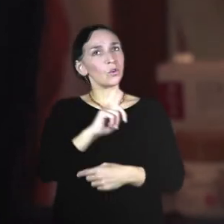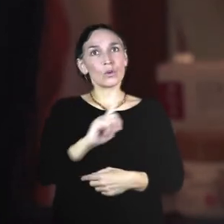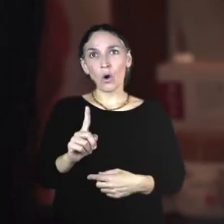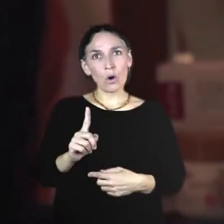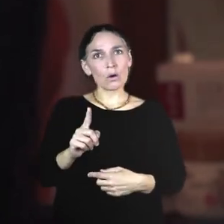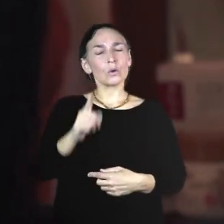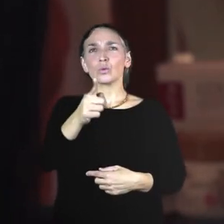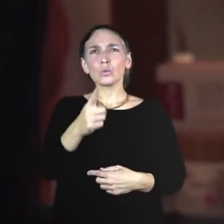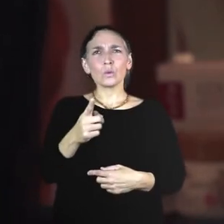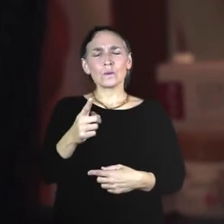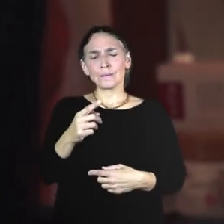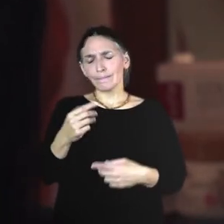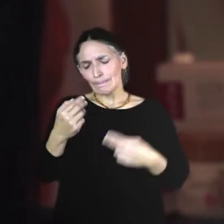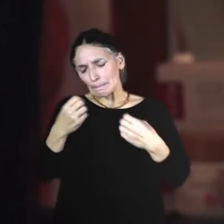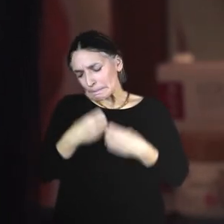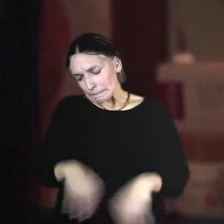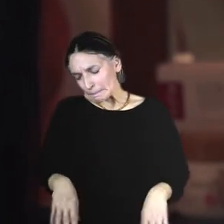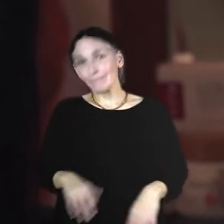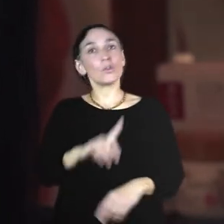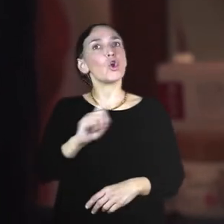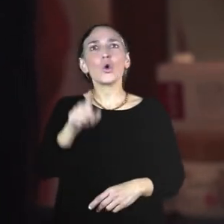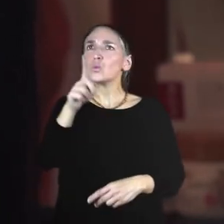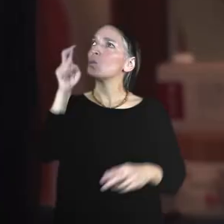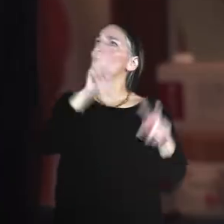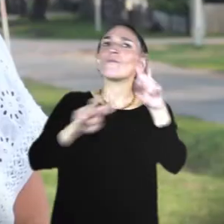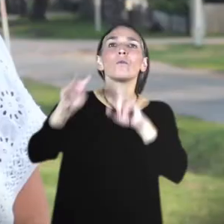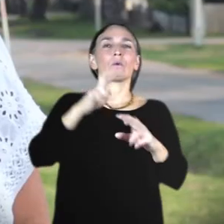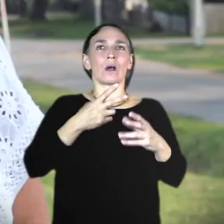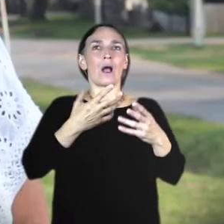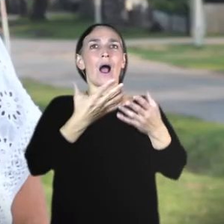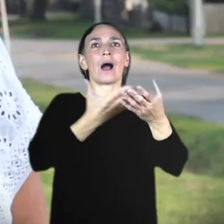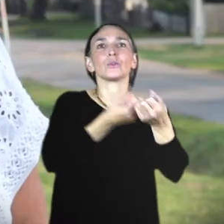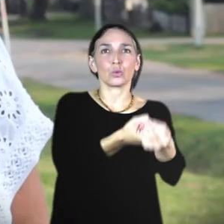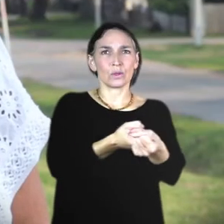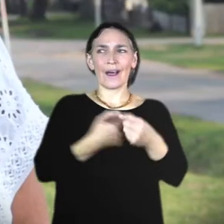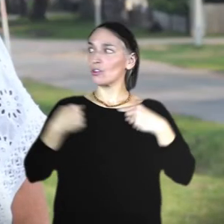no te resignes, busca ayuda, te ayudaremos entre todas.